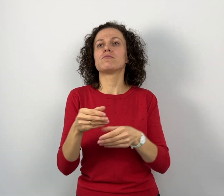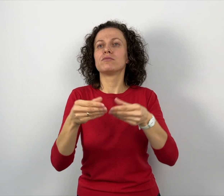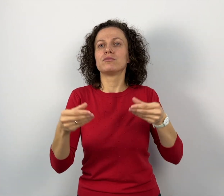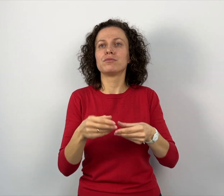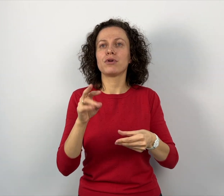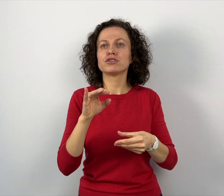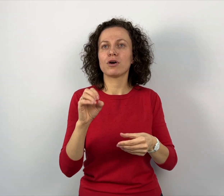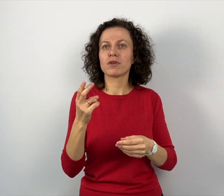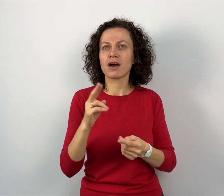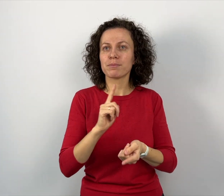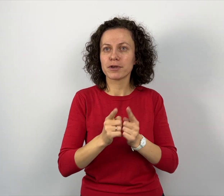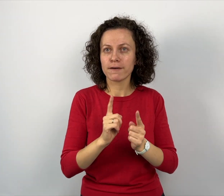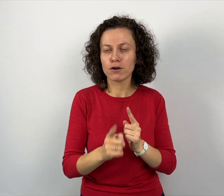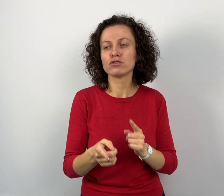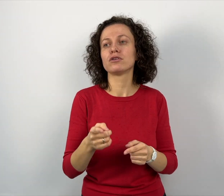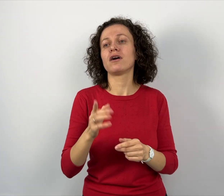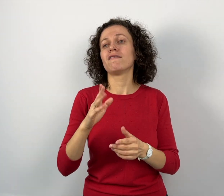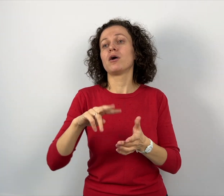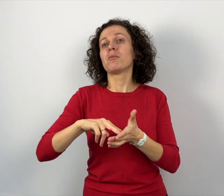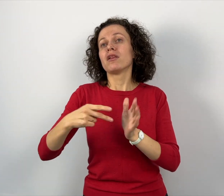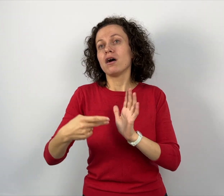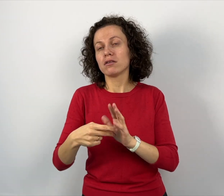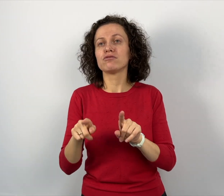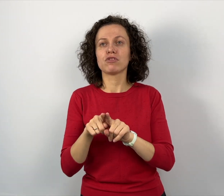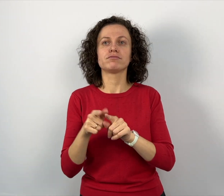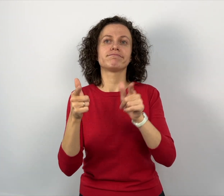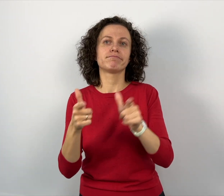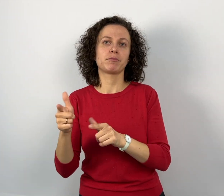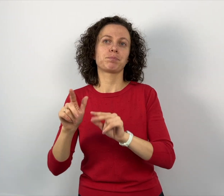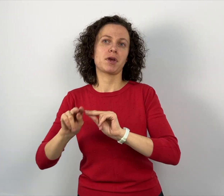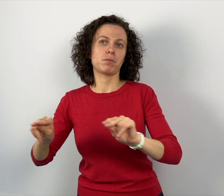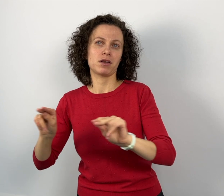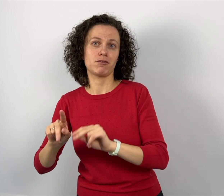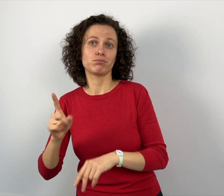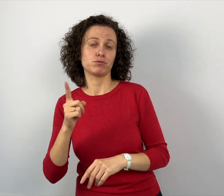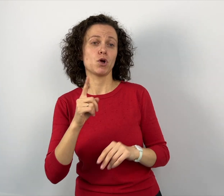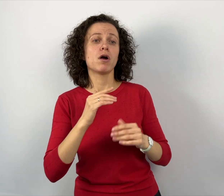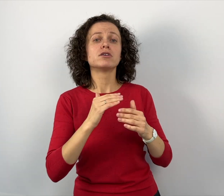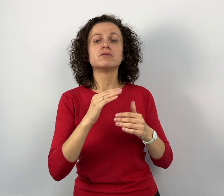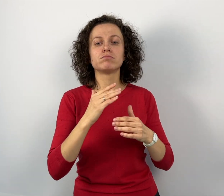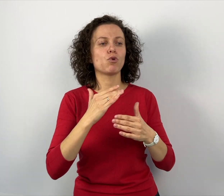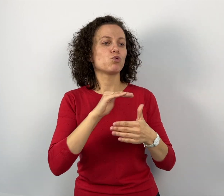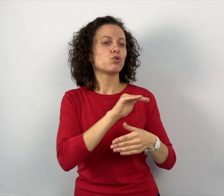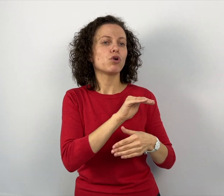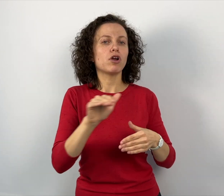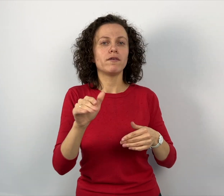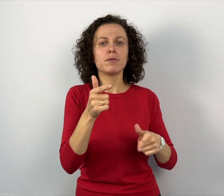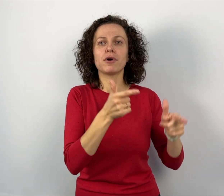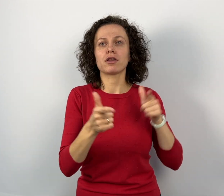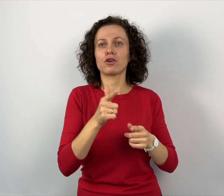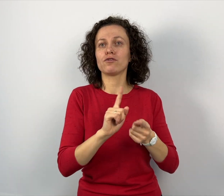Делаем пособие для переводчиков, в планах также подготовка преподавателей РЖЯ,, потому что требования к уровню подготовки переводчиков повышаются в связи